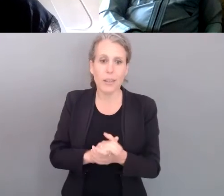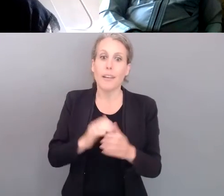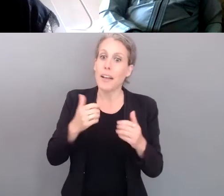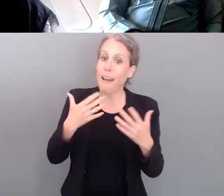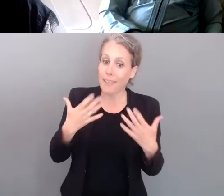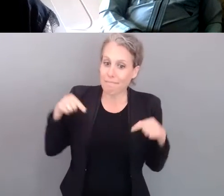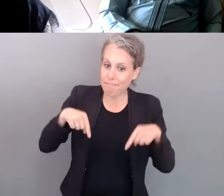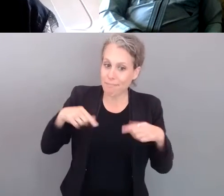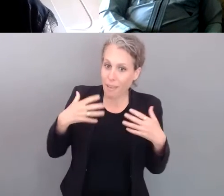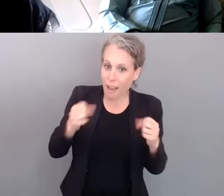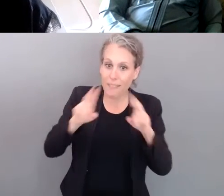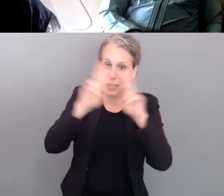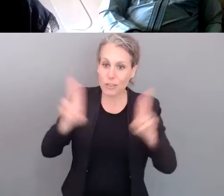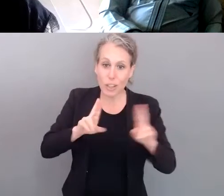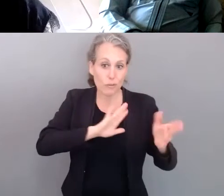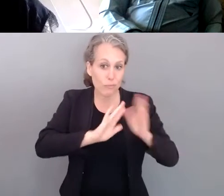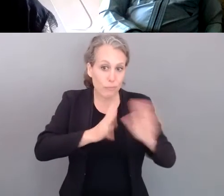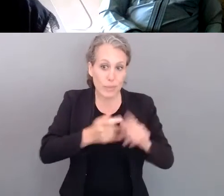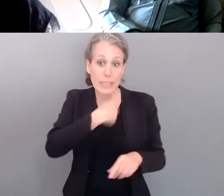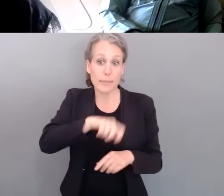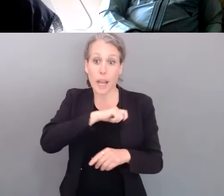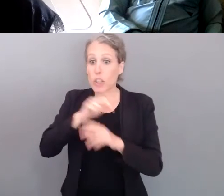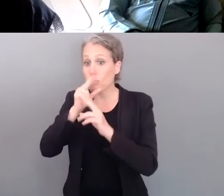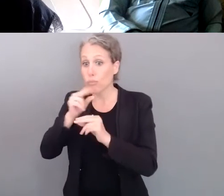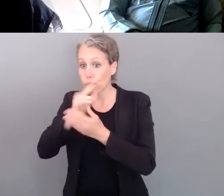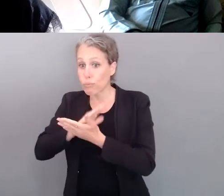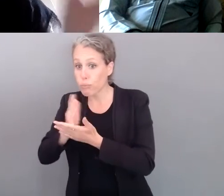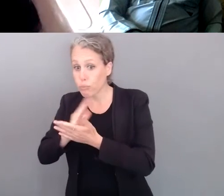Este evento se está grabando y se compartirá más adelante, somos muy afortunados de tener